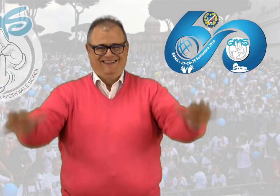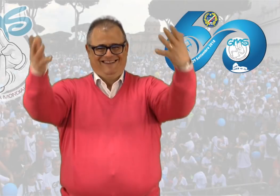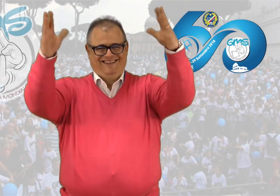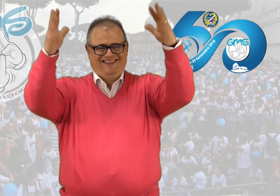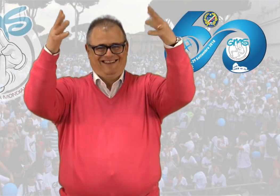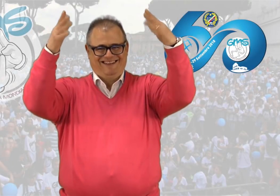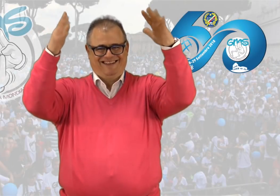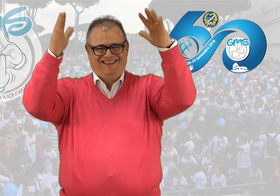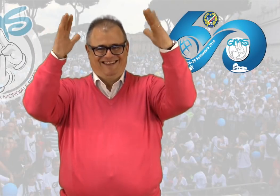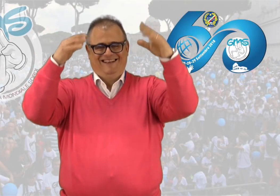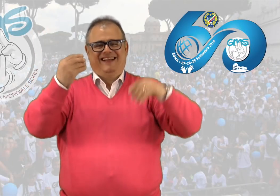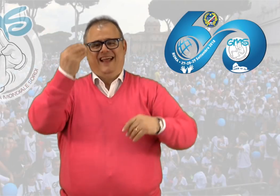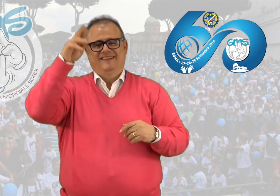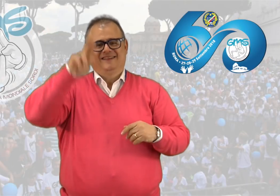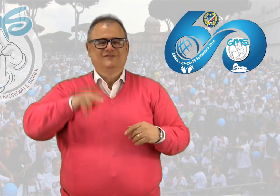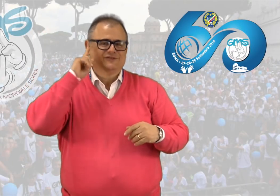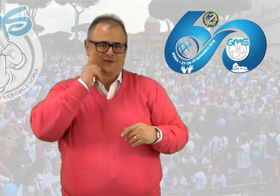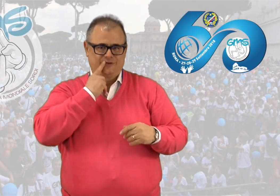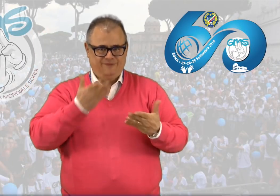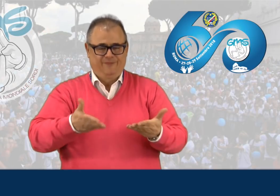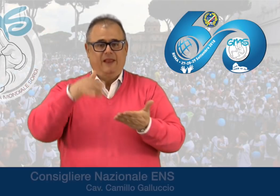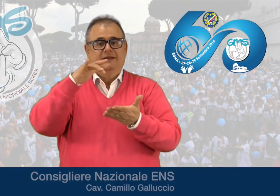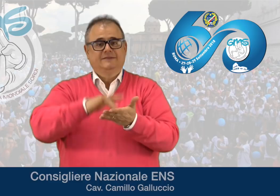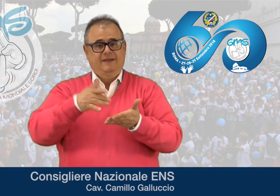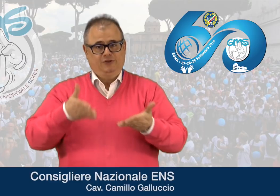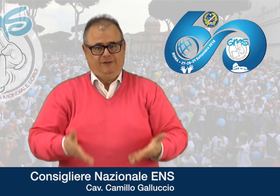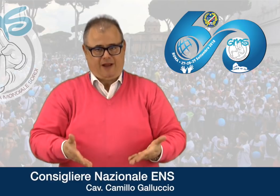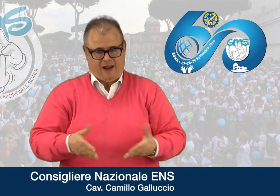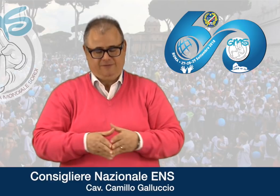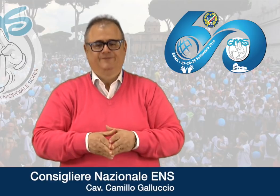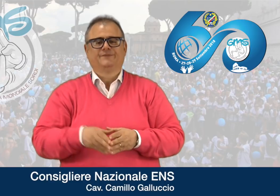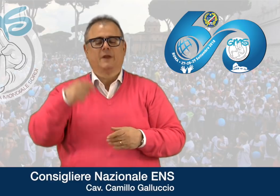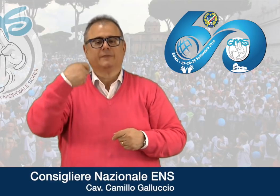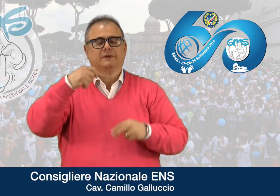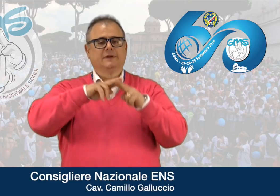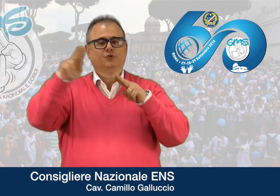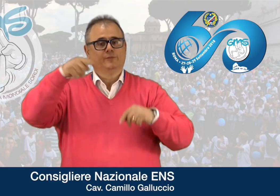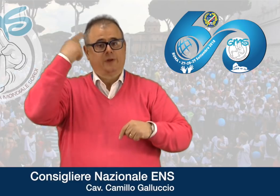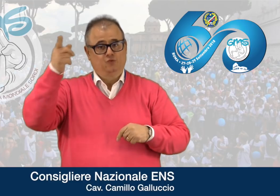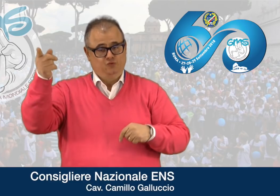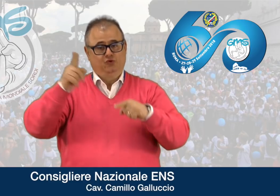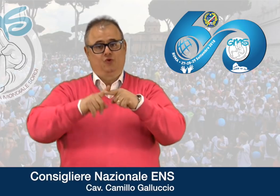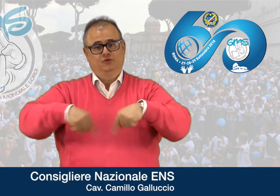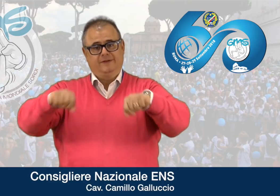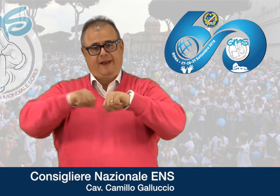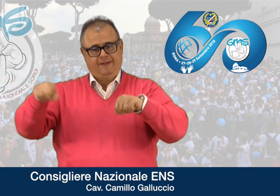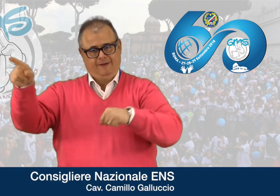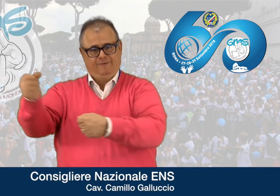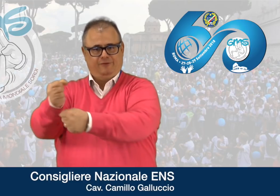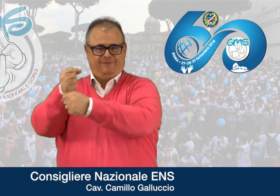Ciao a tutti! L'Ente Nazionale Sordi ONLUS, il Presidente Nazionale e il Consiglio Direttivo ENS